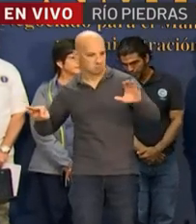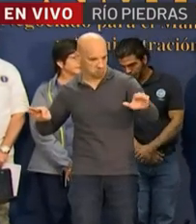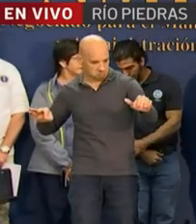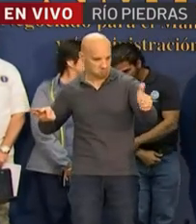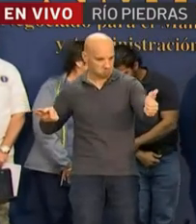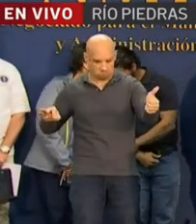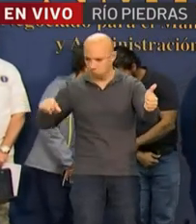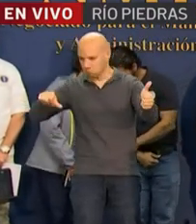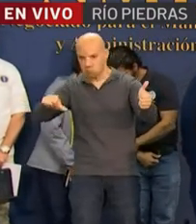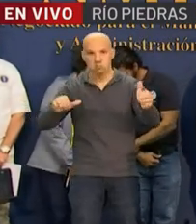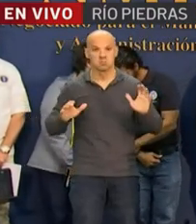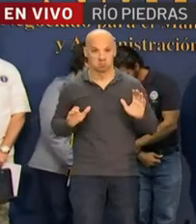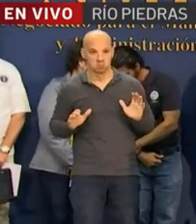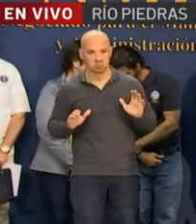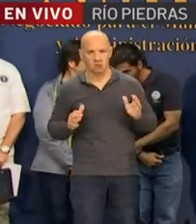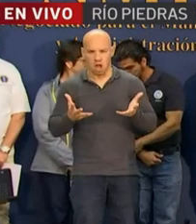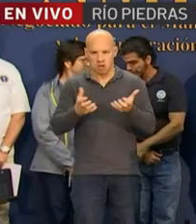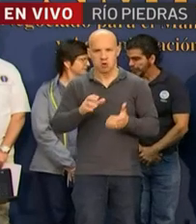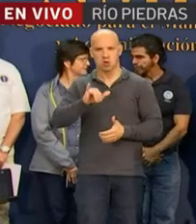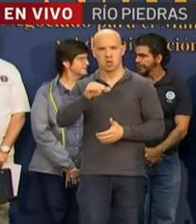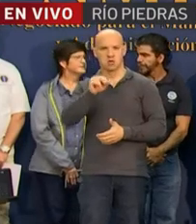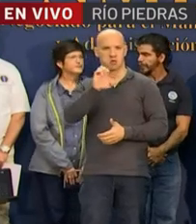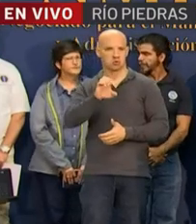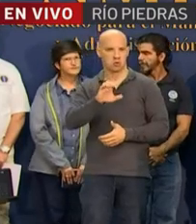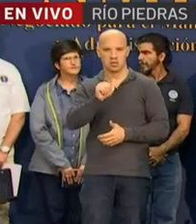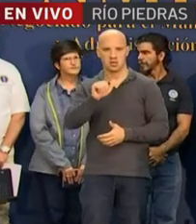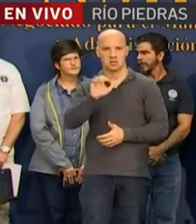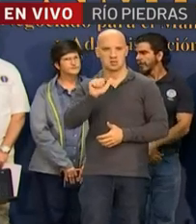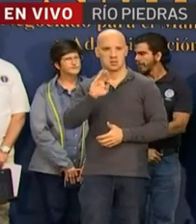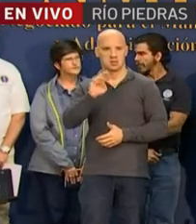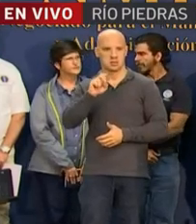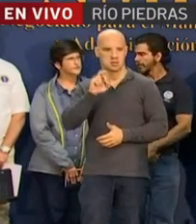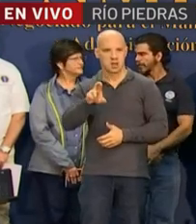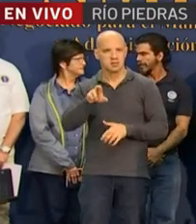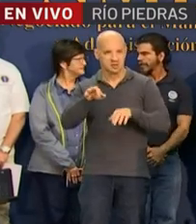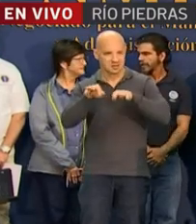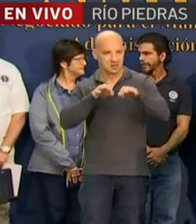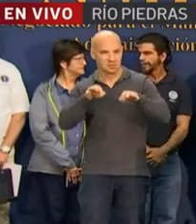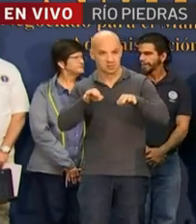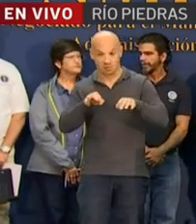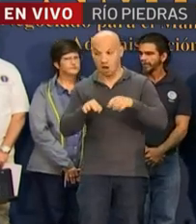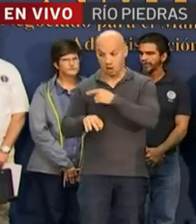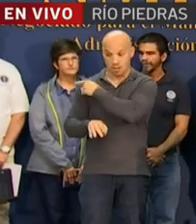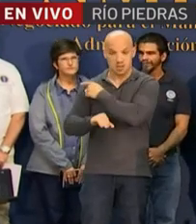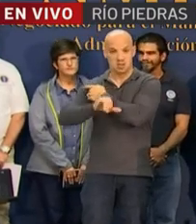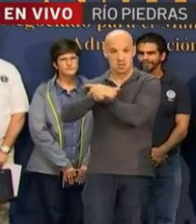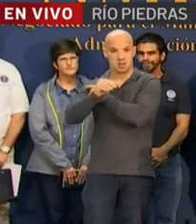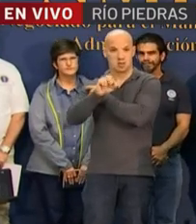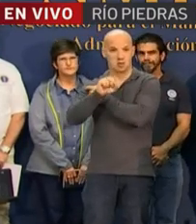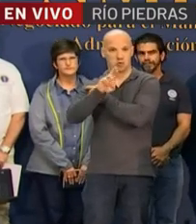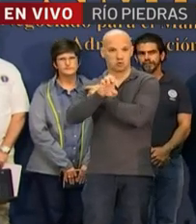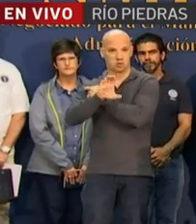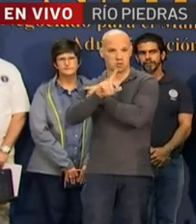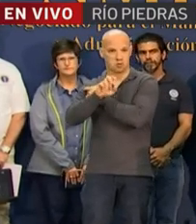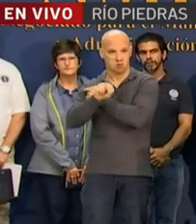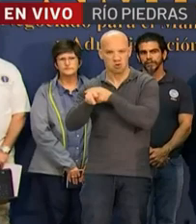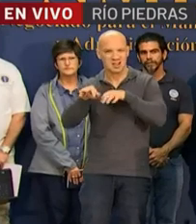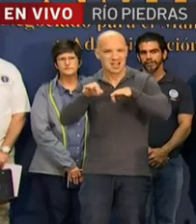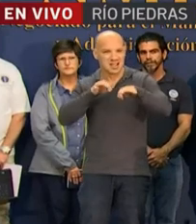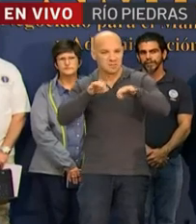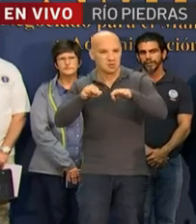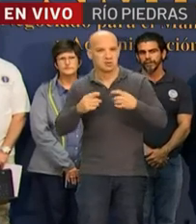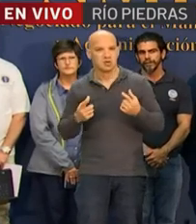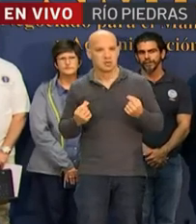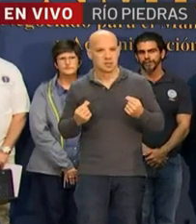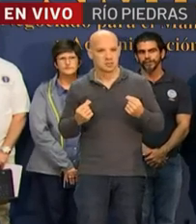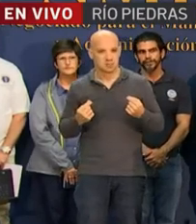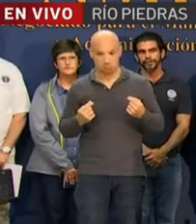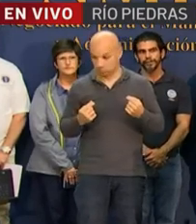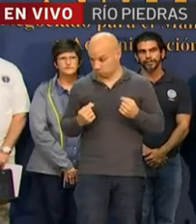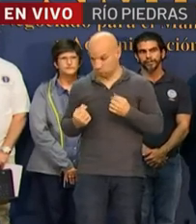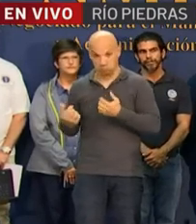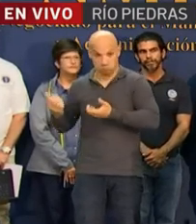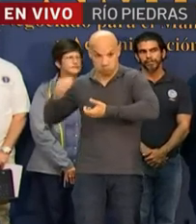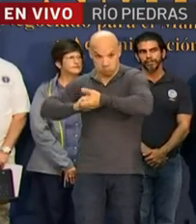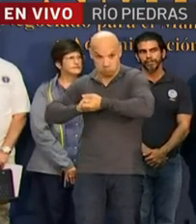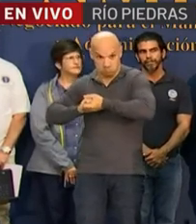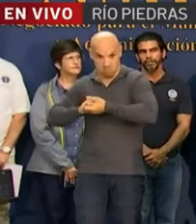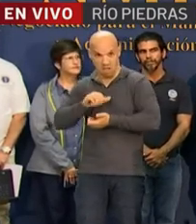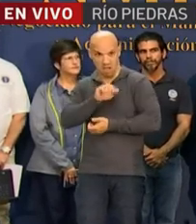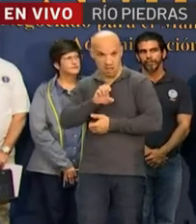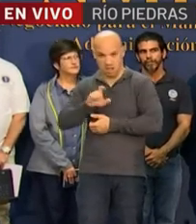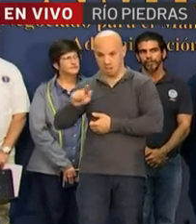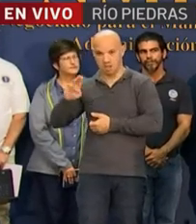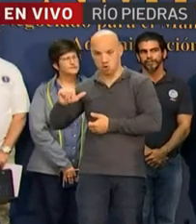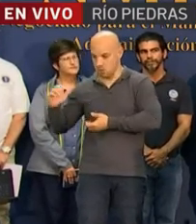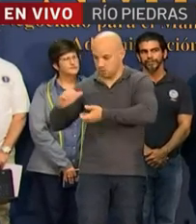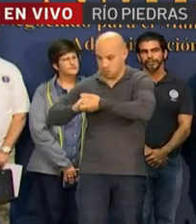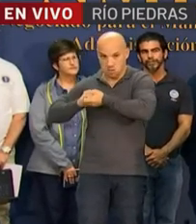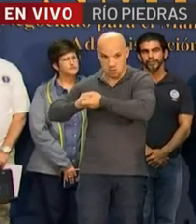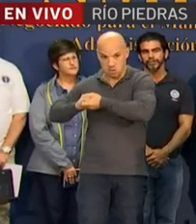TENER TODAS LAS PLANTAS